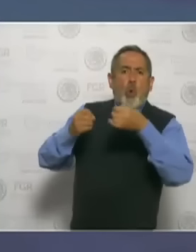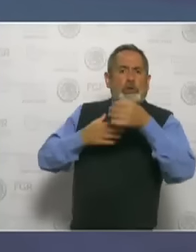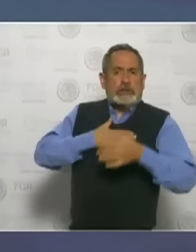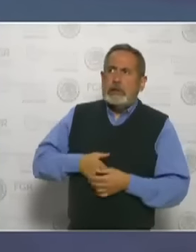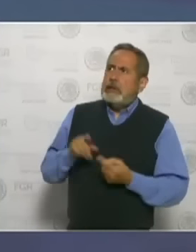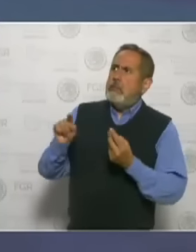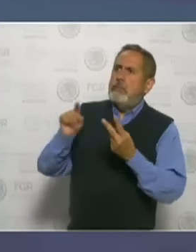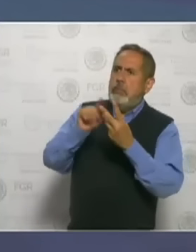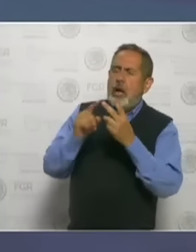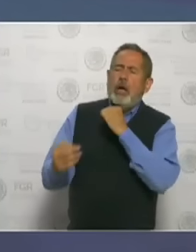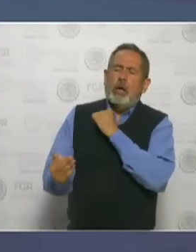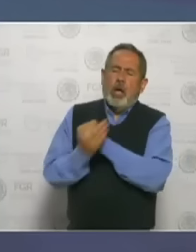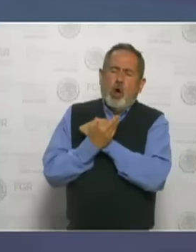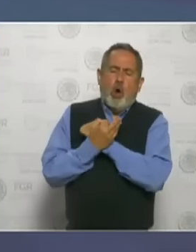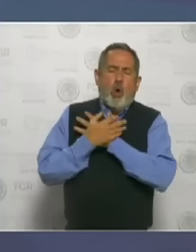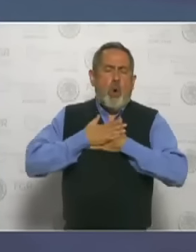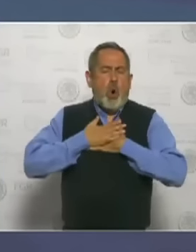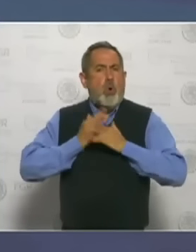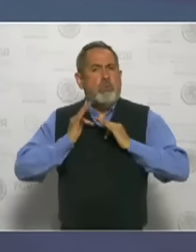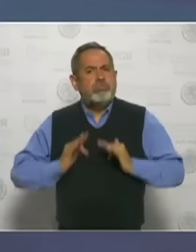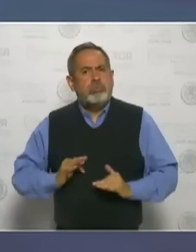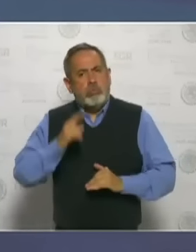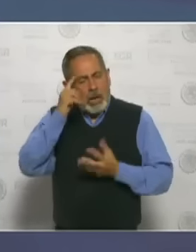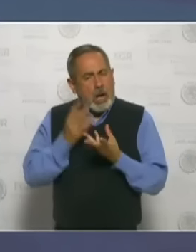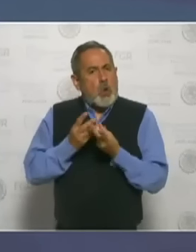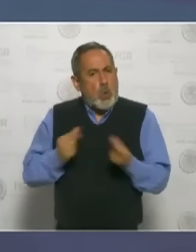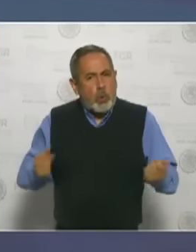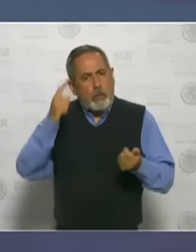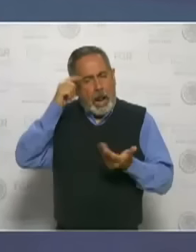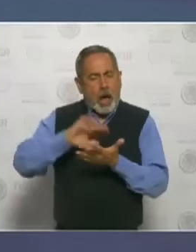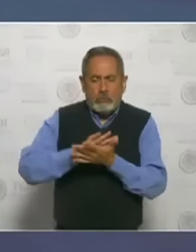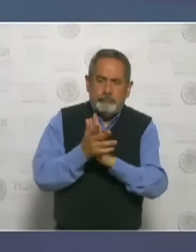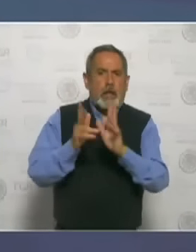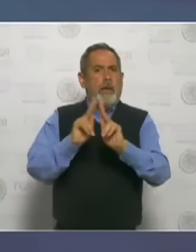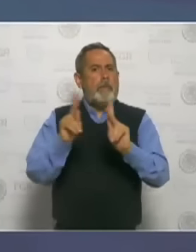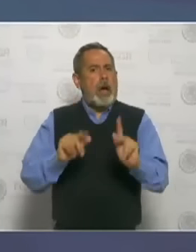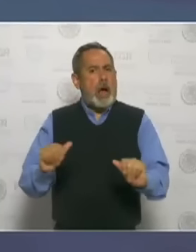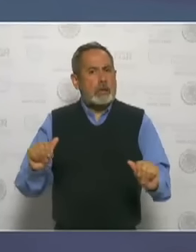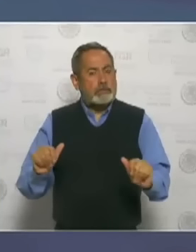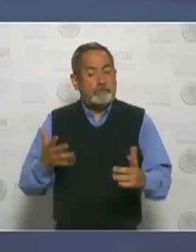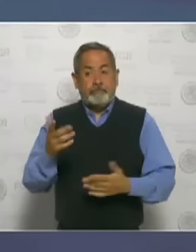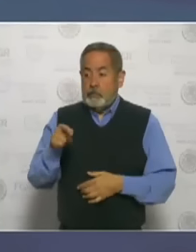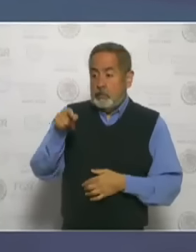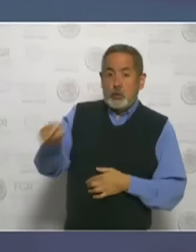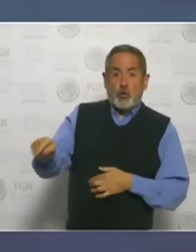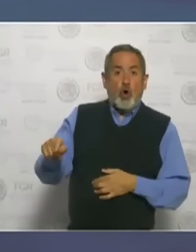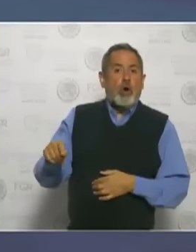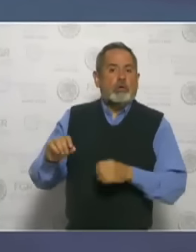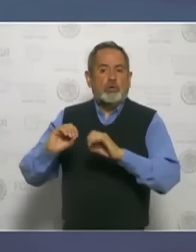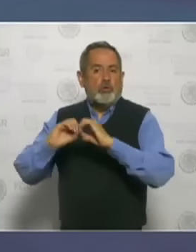están a su servicio para la restitución de la paz. A través del órgano especializado en mecanismos